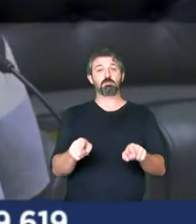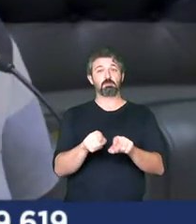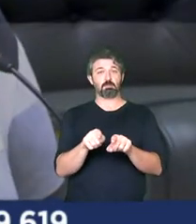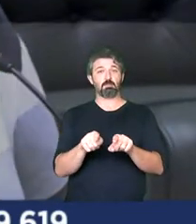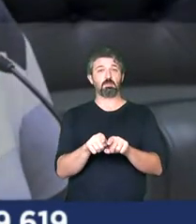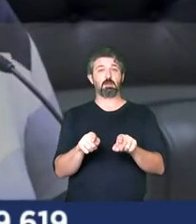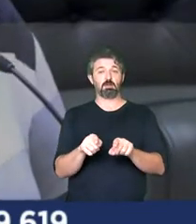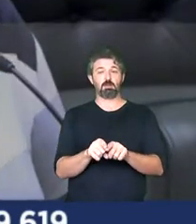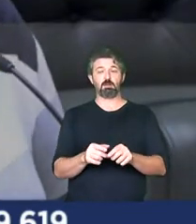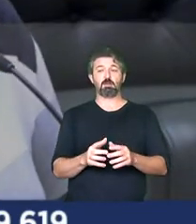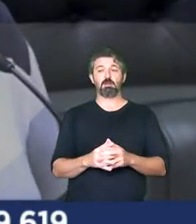LIDERANÇA... ENCAMINHANDO O VOTO FAVORÁVEL AO MESMO TEMPO